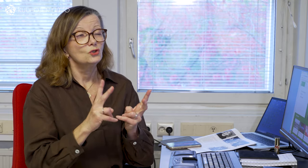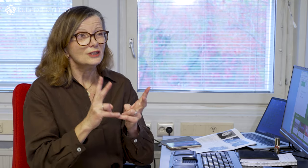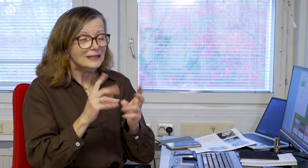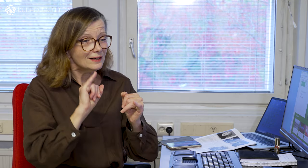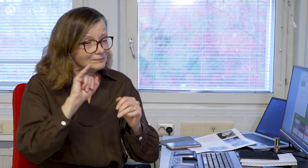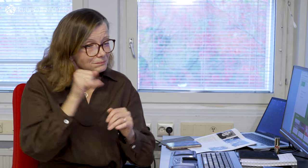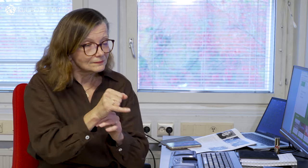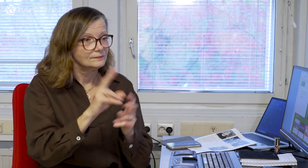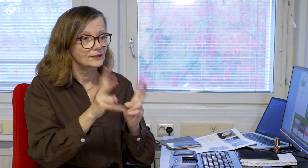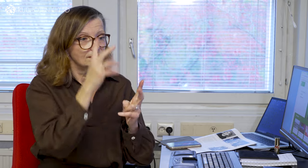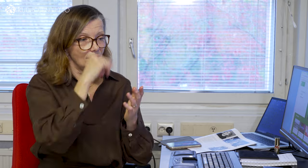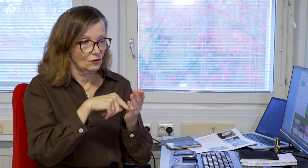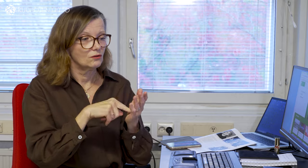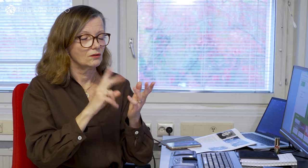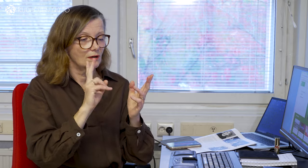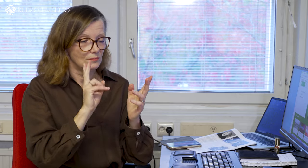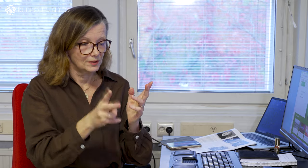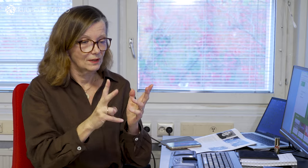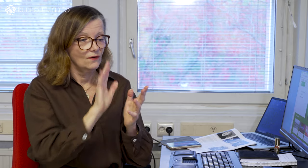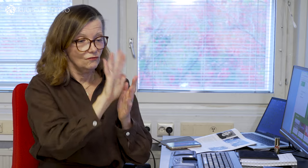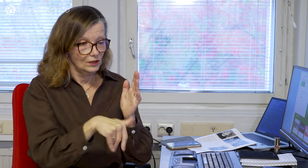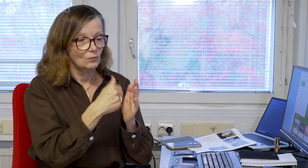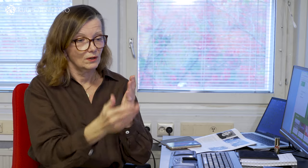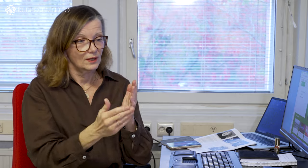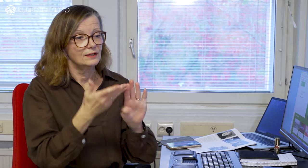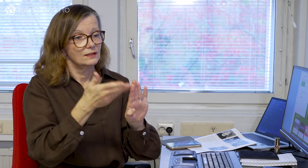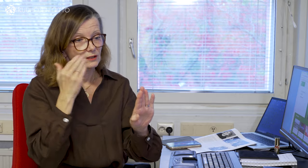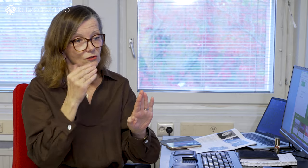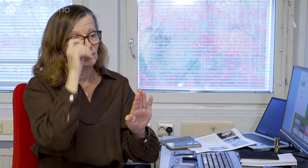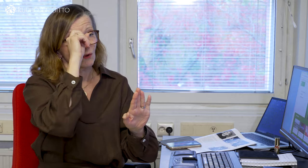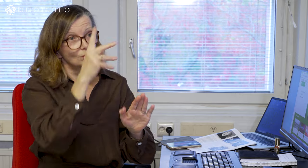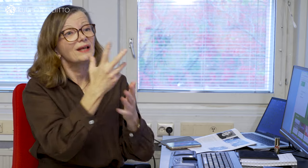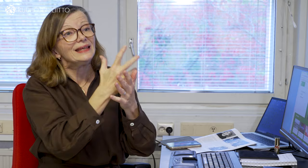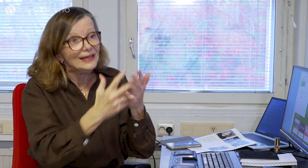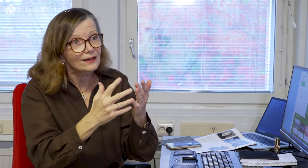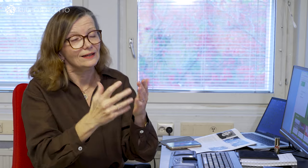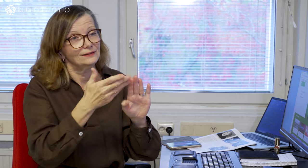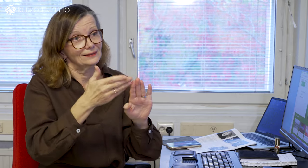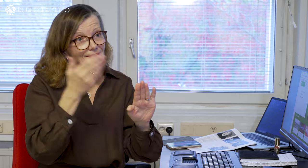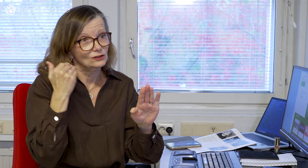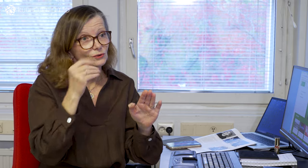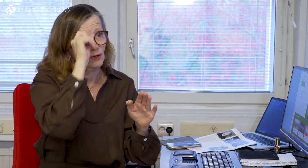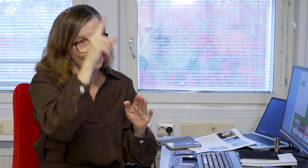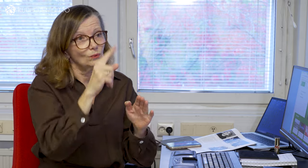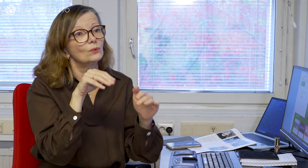Ydintehtäväämme kuuluu, että viittomakielinen historia ja kulttuuri -